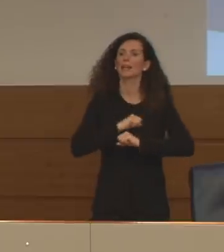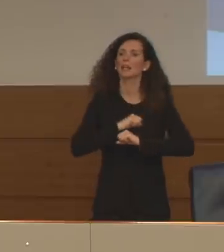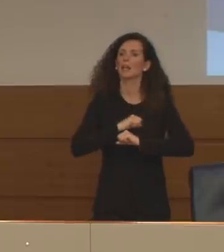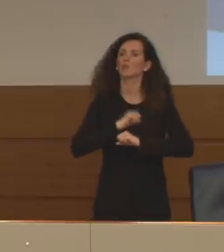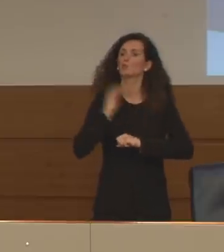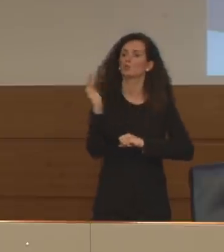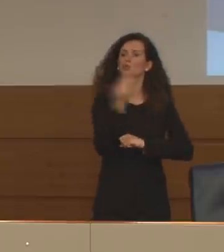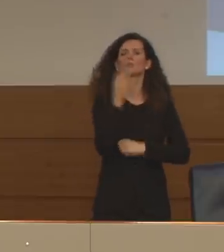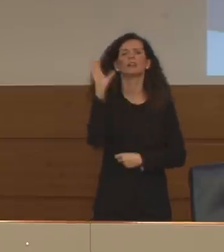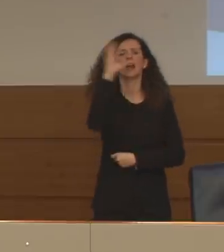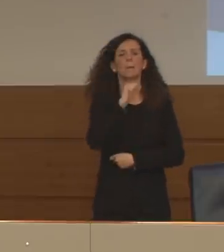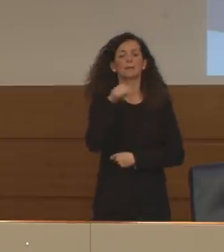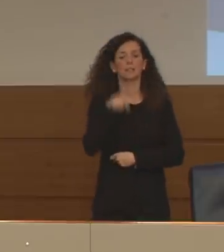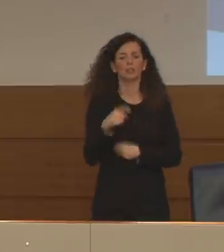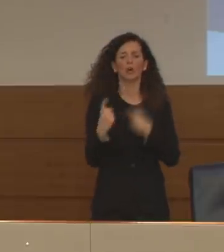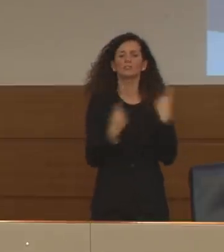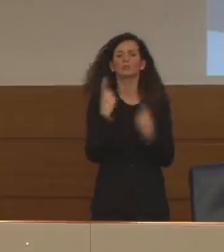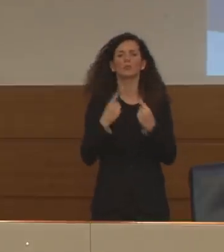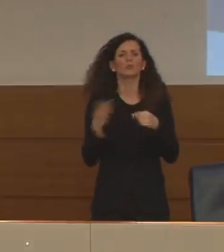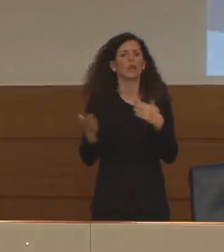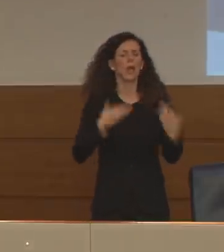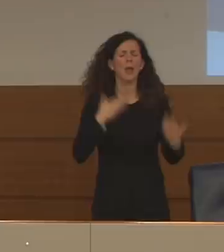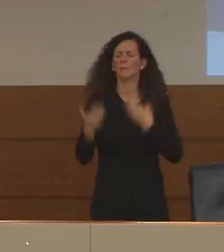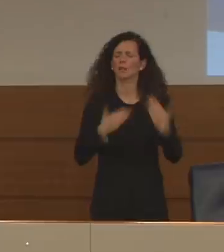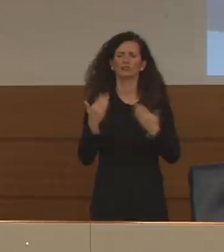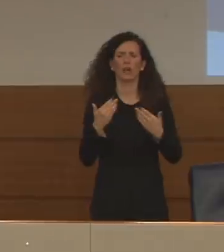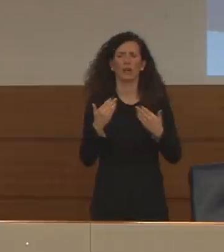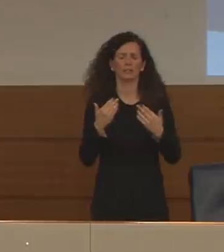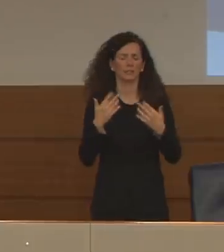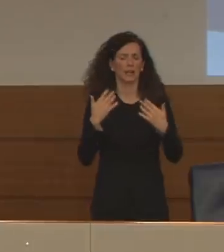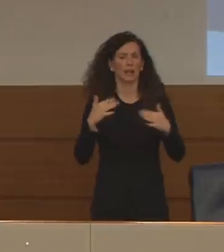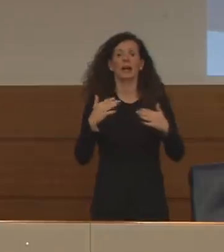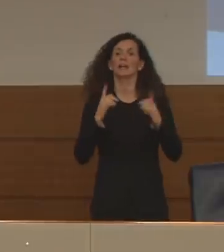stiamo vivendo un'emergenza straordinaria che richiede una straordinaria